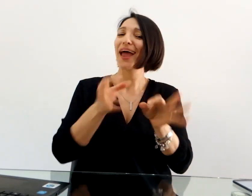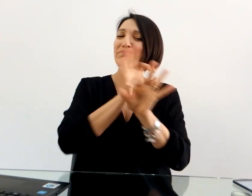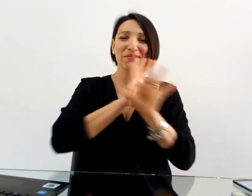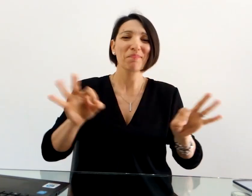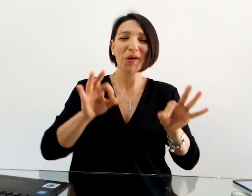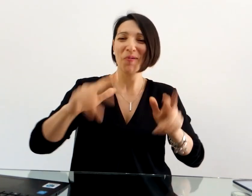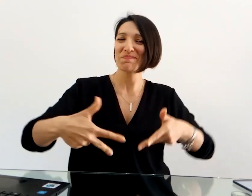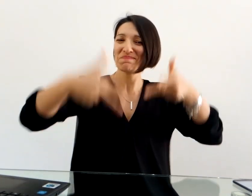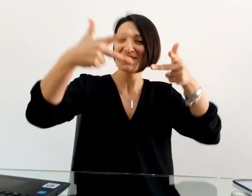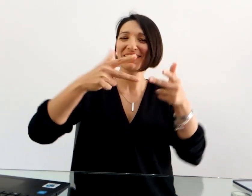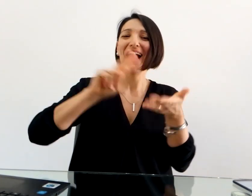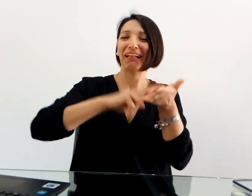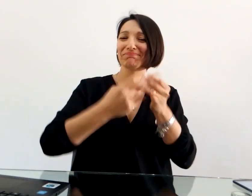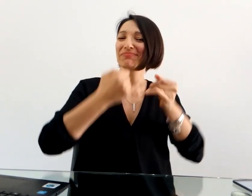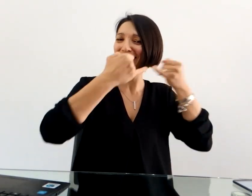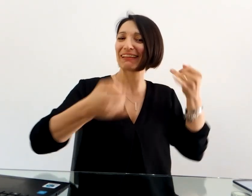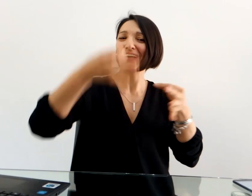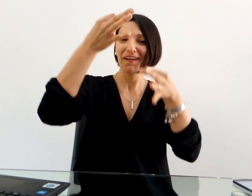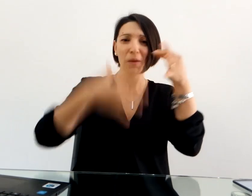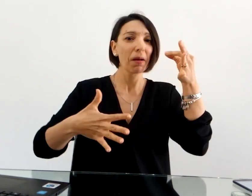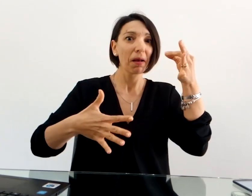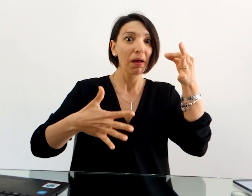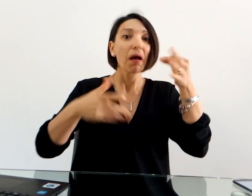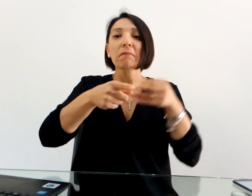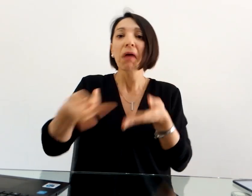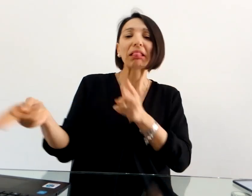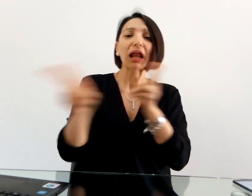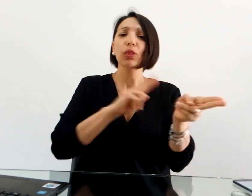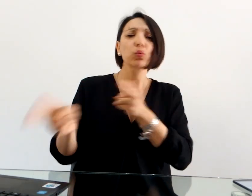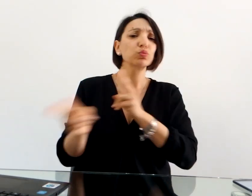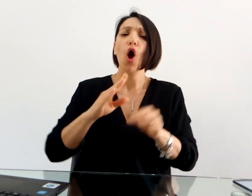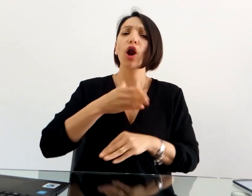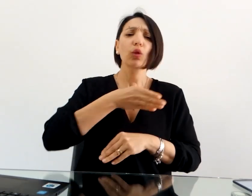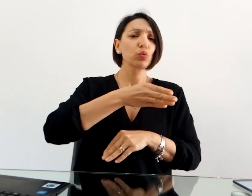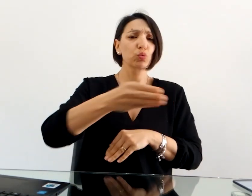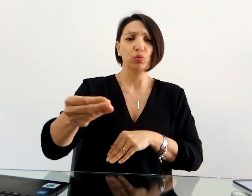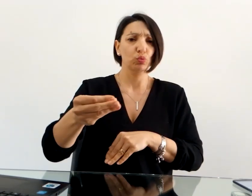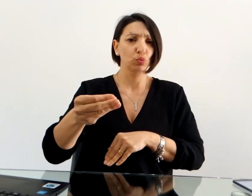puoi stare tranquillo perchè hai l'interprete in videochiamata che traduce tutto